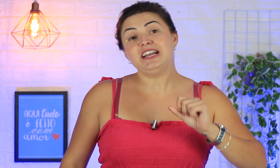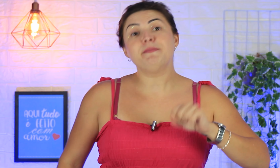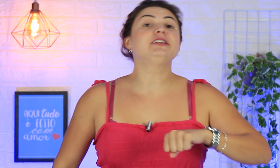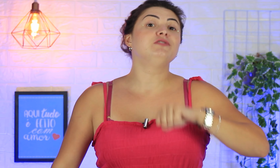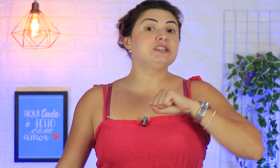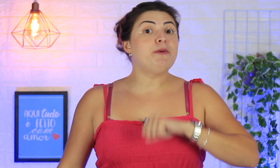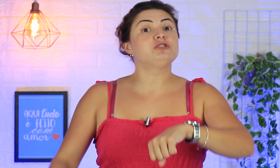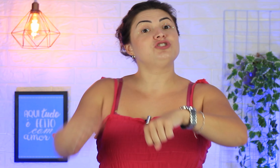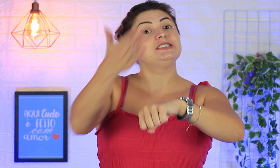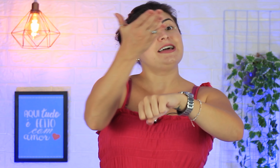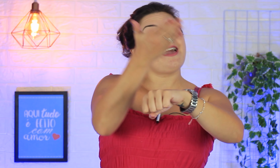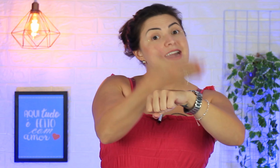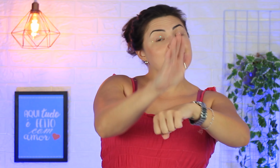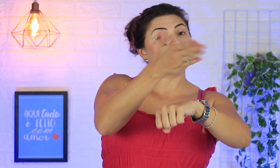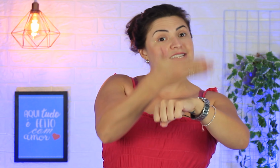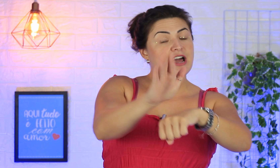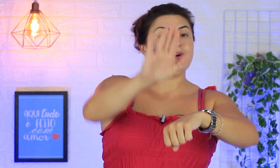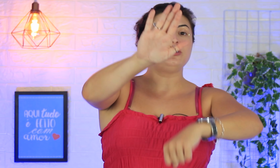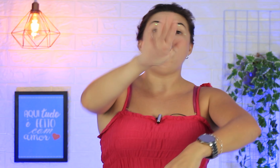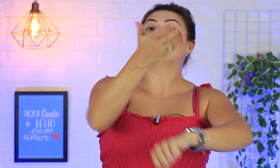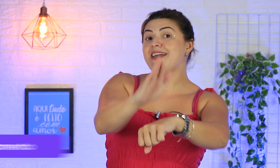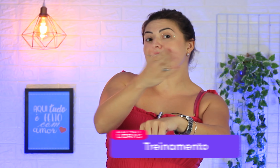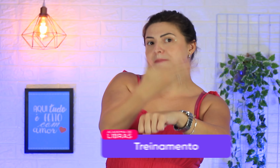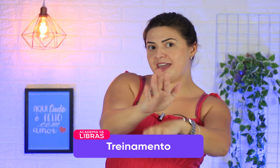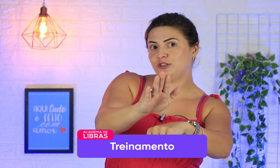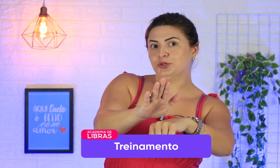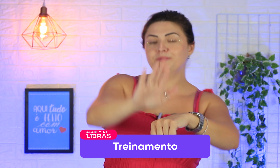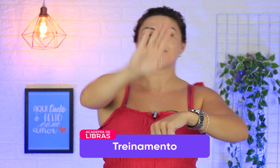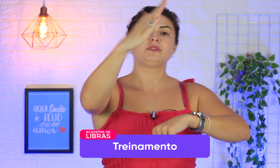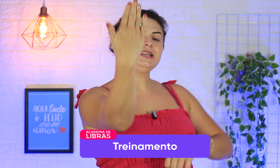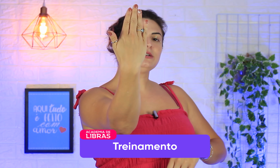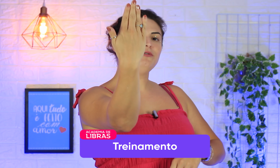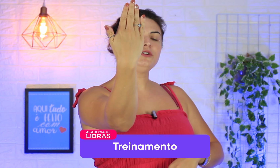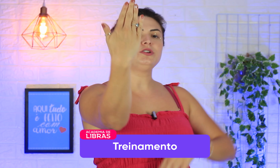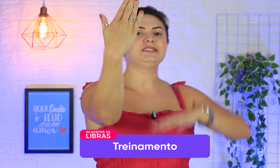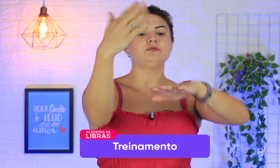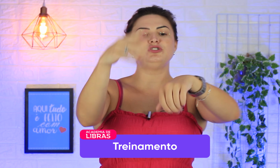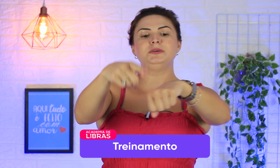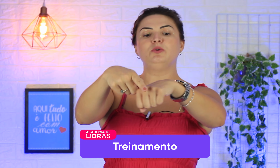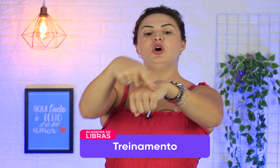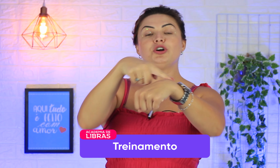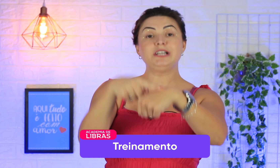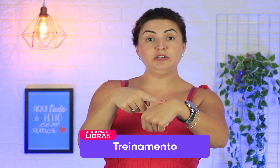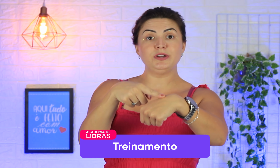treinamento você pode utilizar esse sinal aqui ó treinamento essa configuração de mão tocando aqui